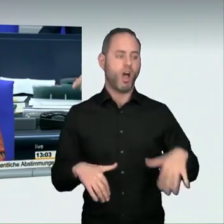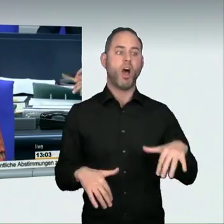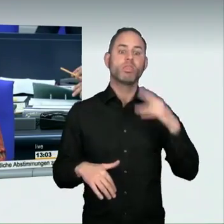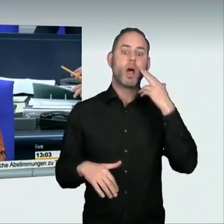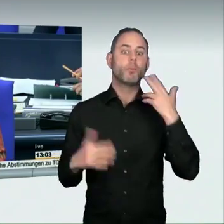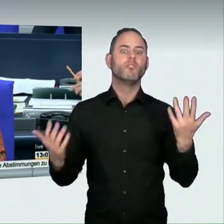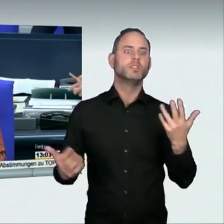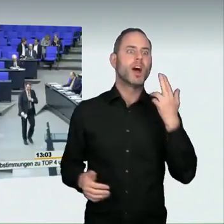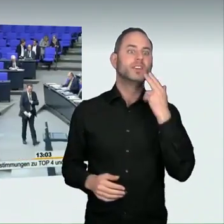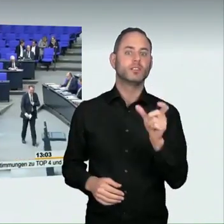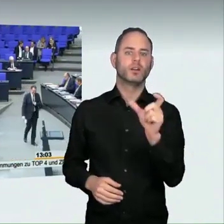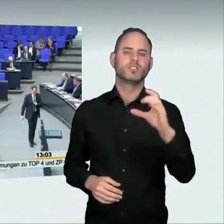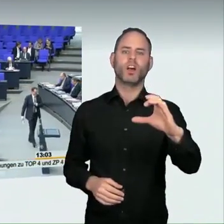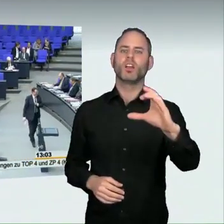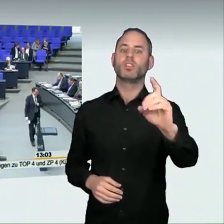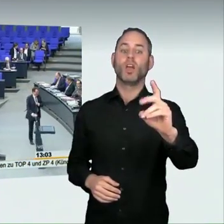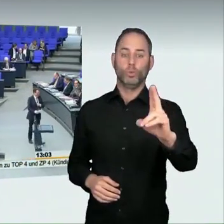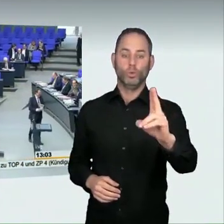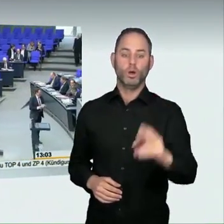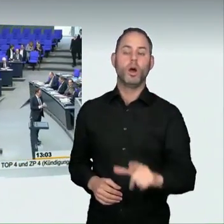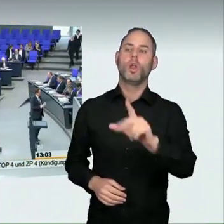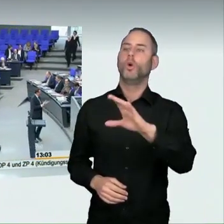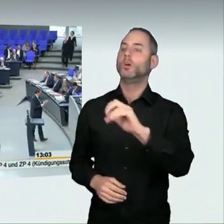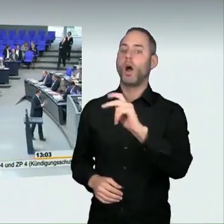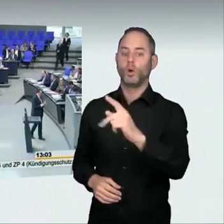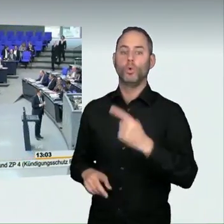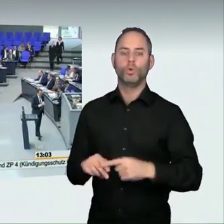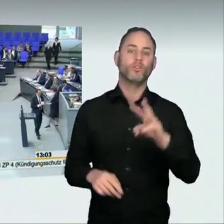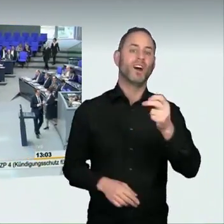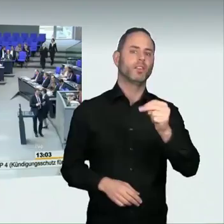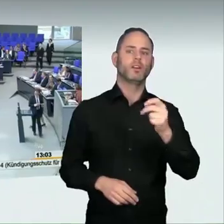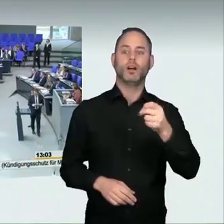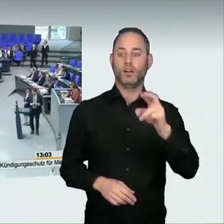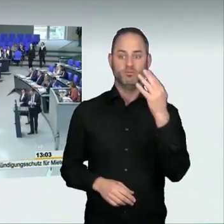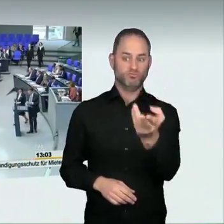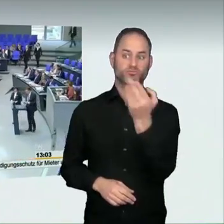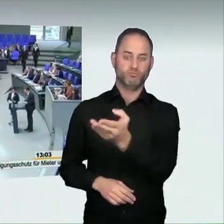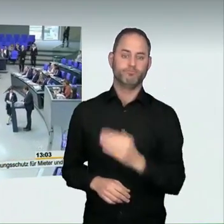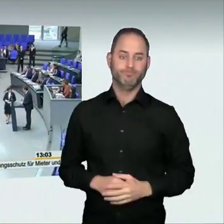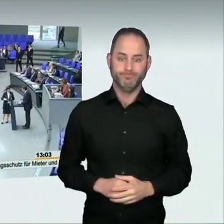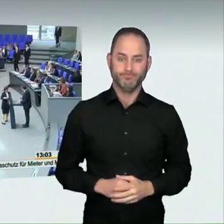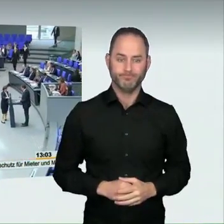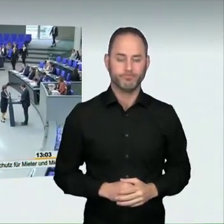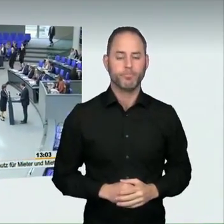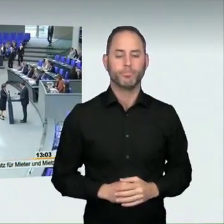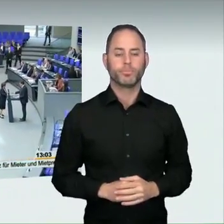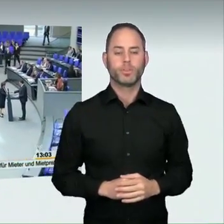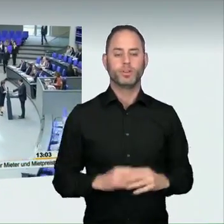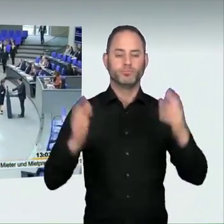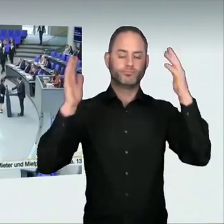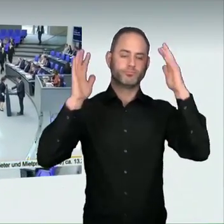(Applaus)